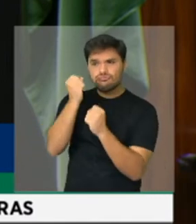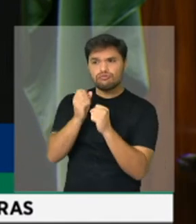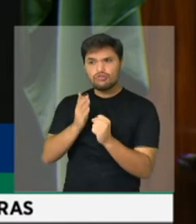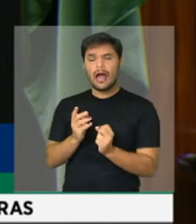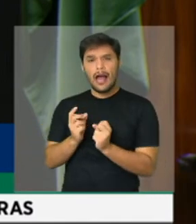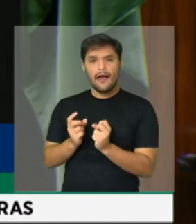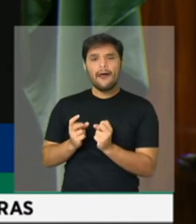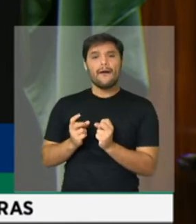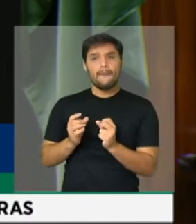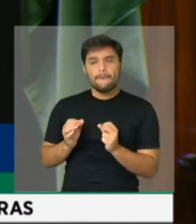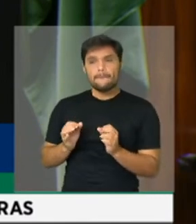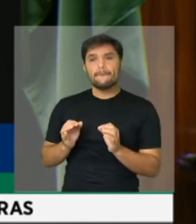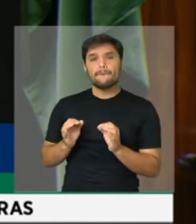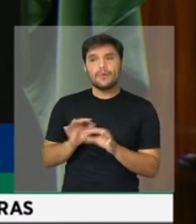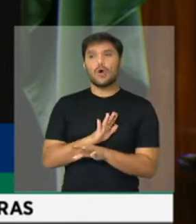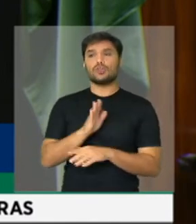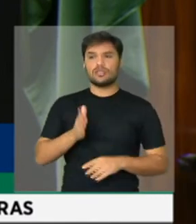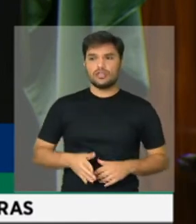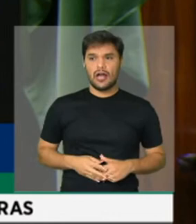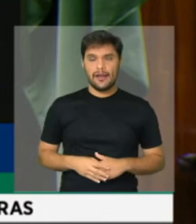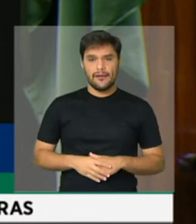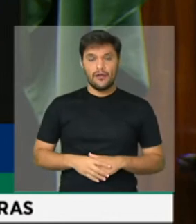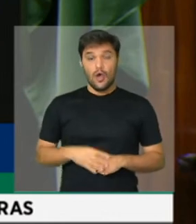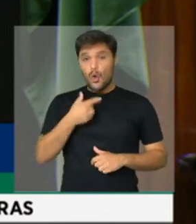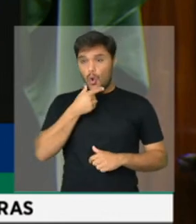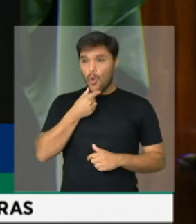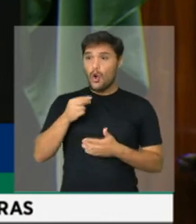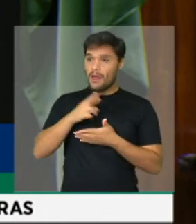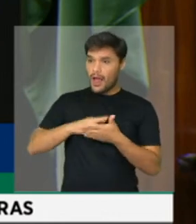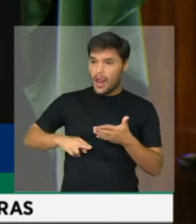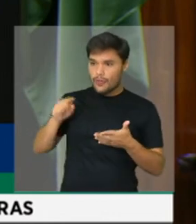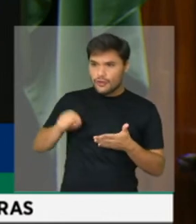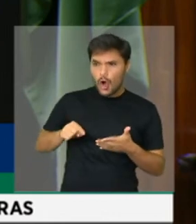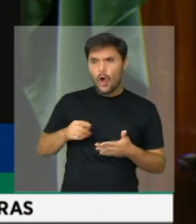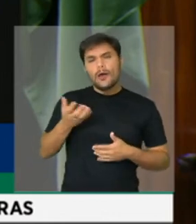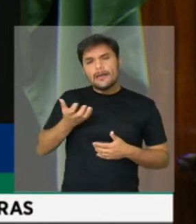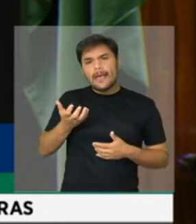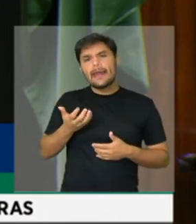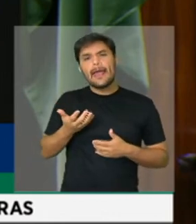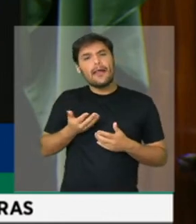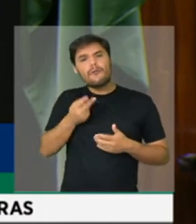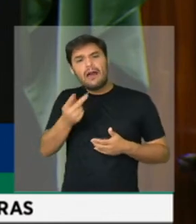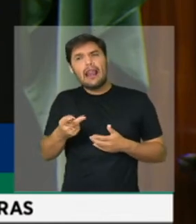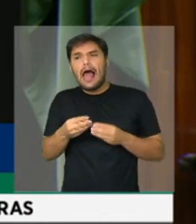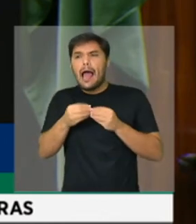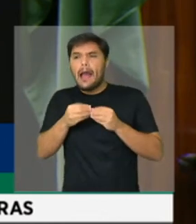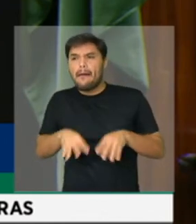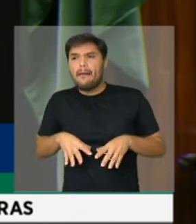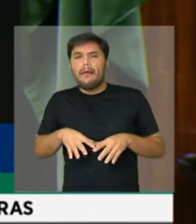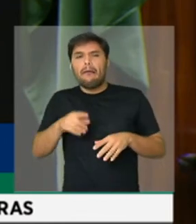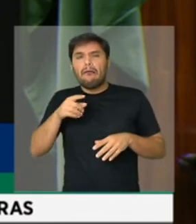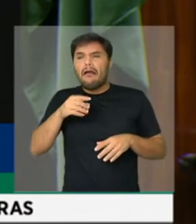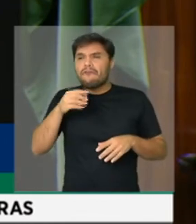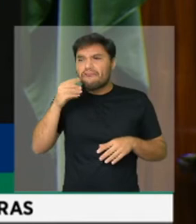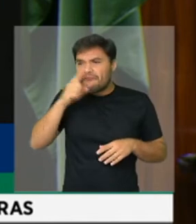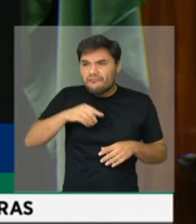IMPORTANTE QUE NÓS TENHAMOS CLAREZA DISSO. TEMOS NO SISTEMA ELETROBRAS... 15